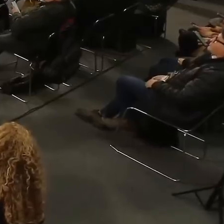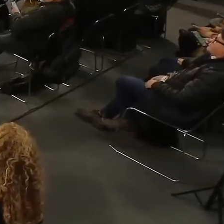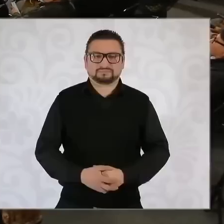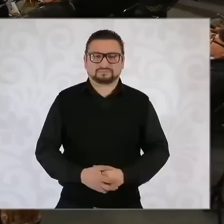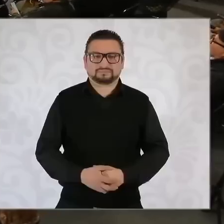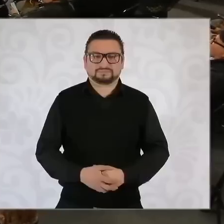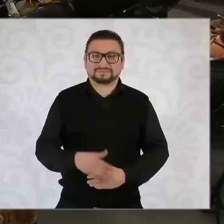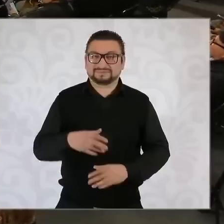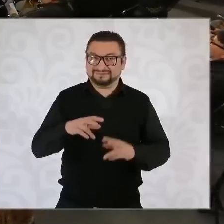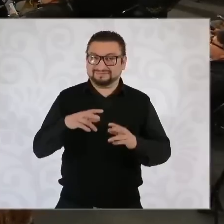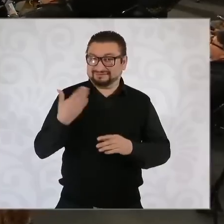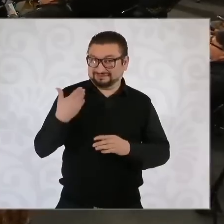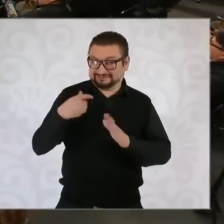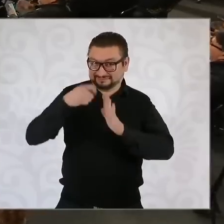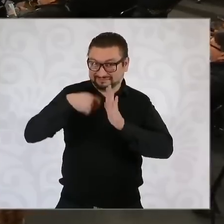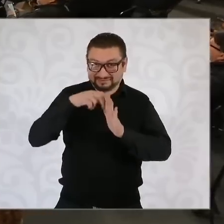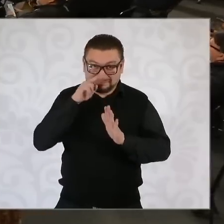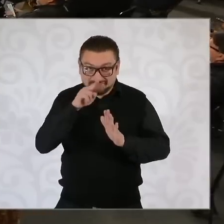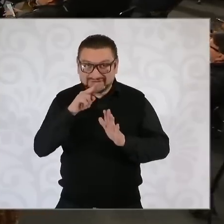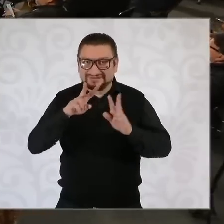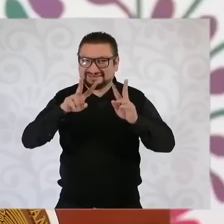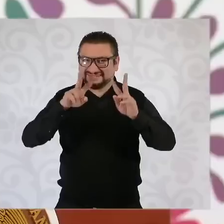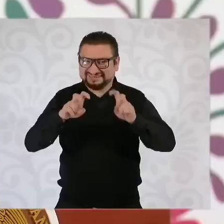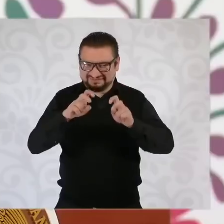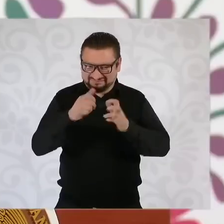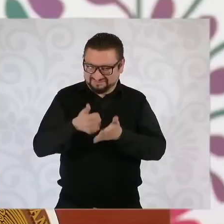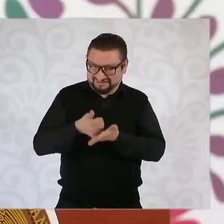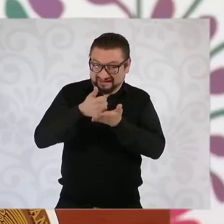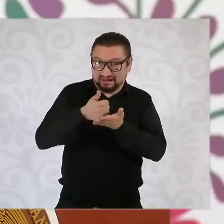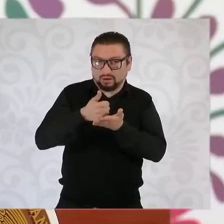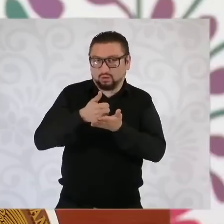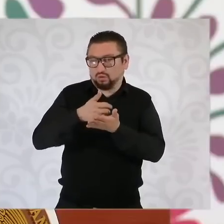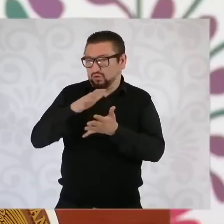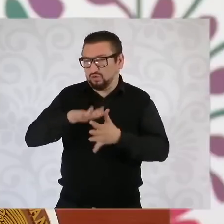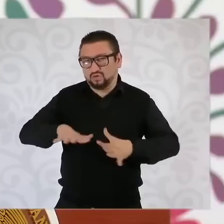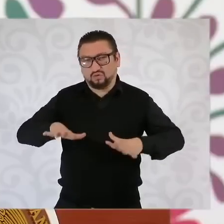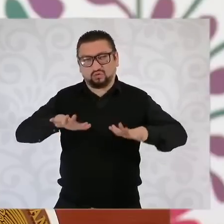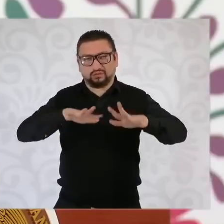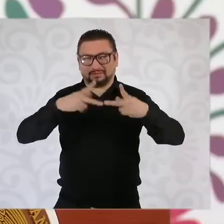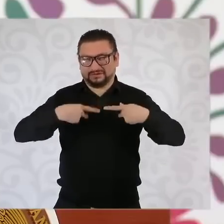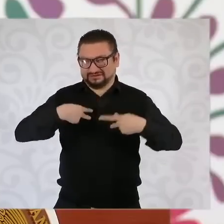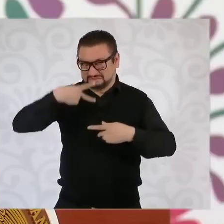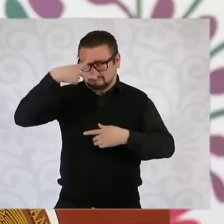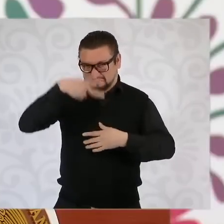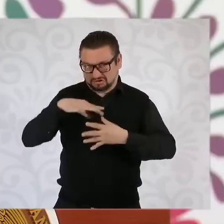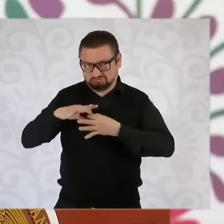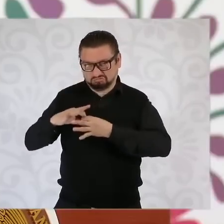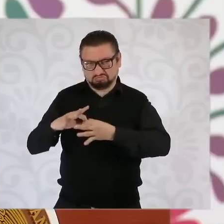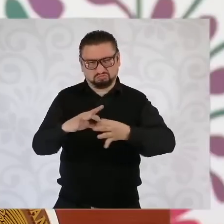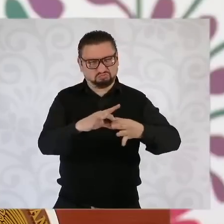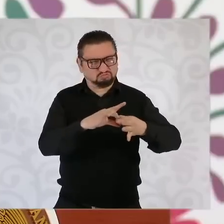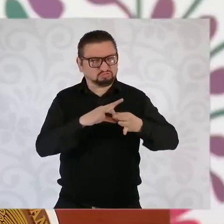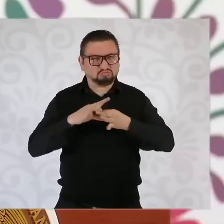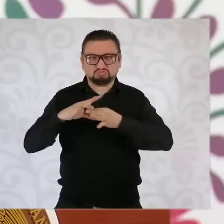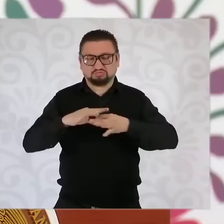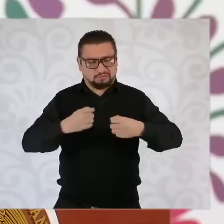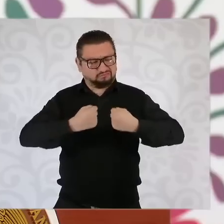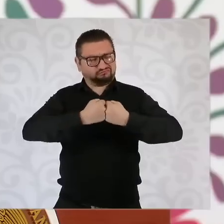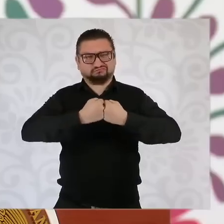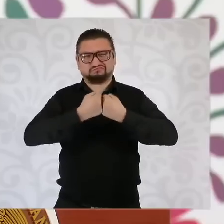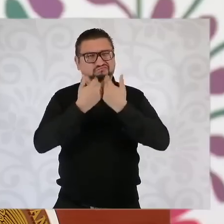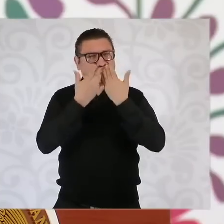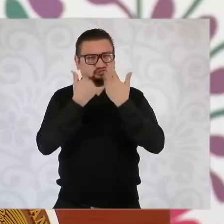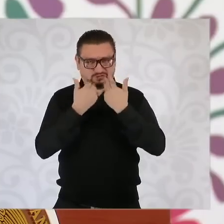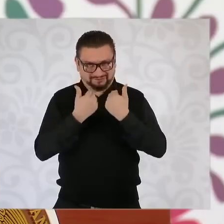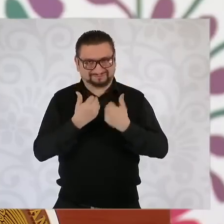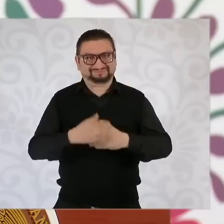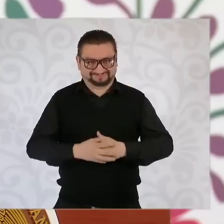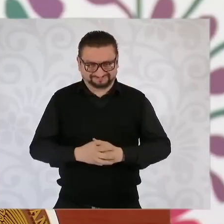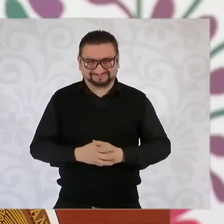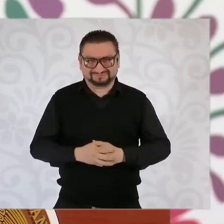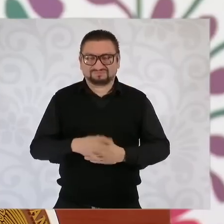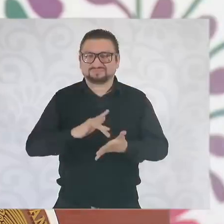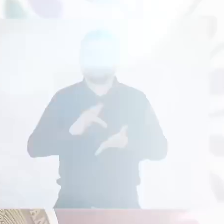se trata de ayudar el pueblo de México se une y no conoce fronteras nak Muchas gracias con este